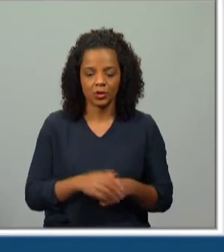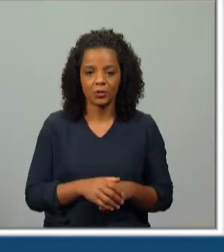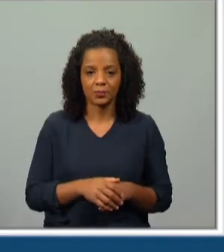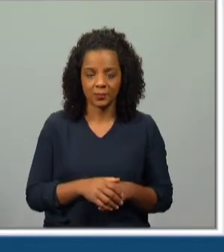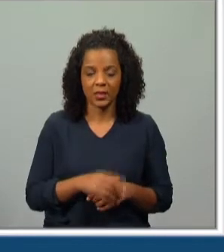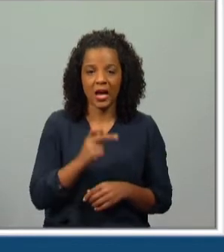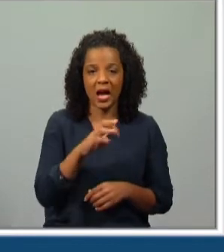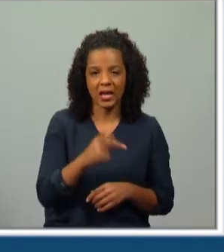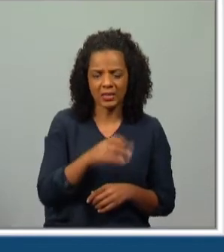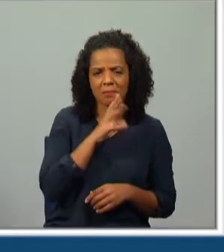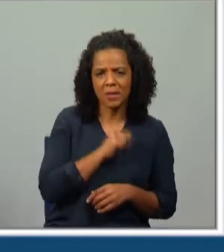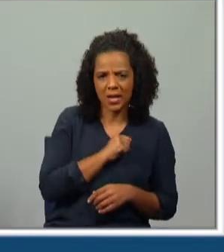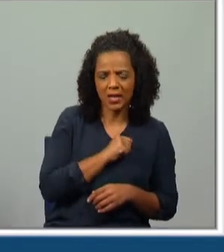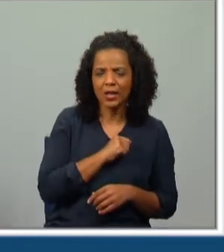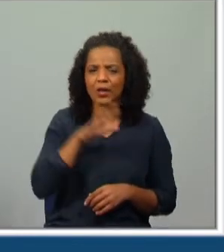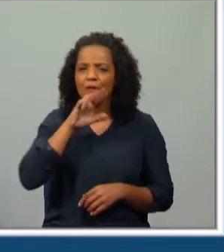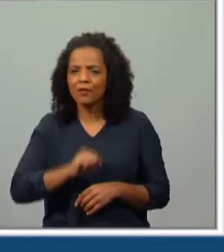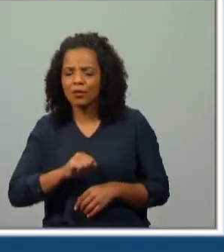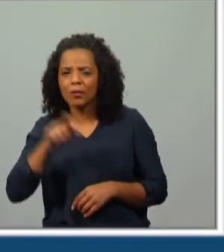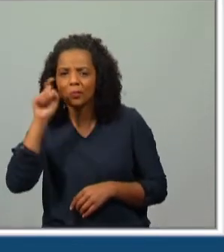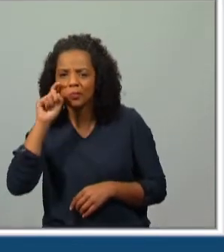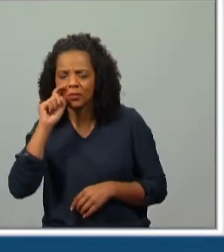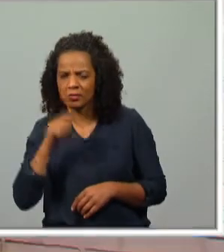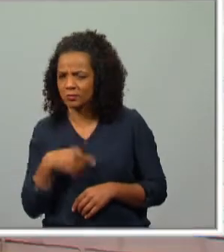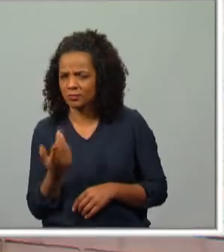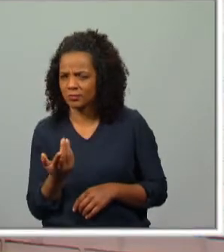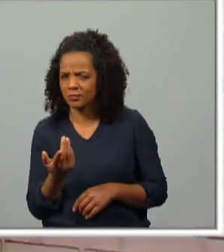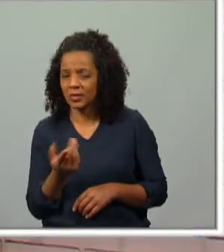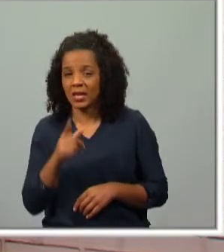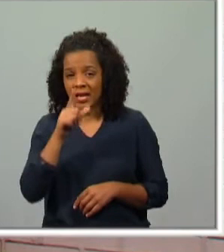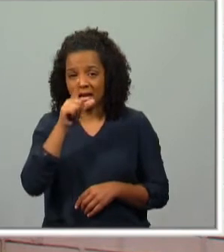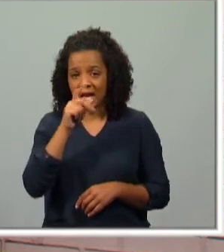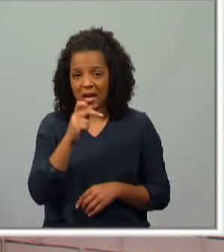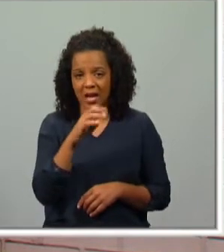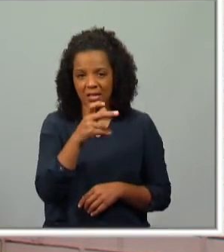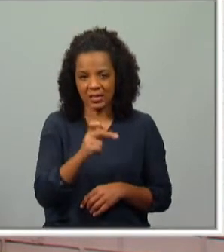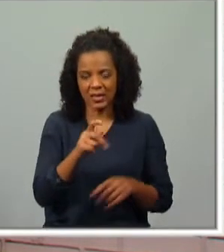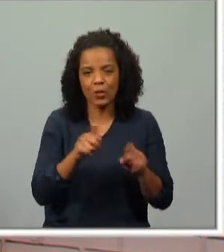a asa da mãe o filho estava protegido então asa com o sentido de proteção não 母親的翅膀 孩子受到保護所以有保護感的翅膀沒有